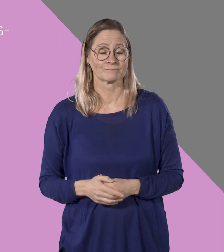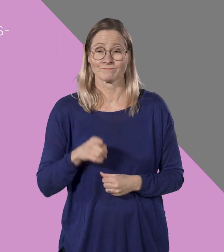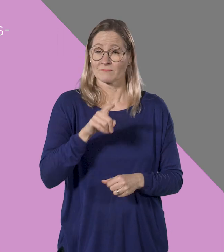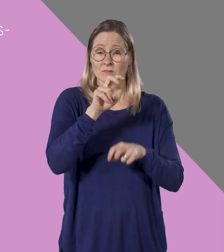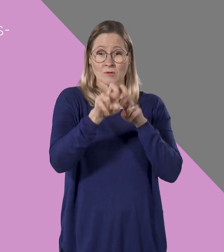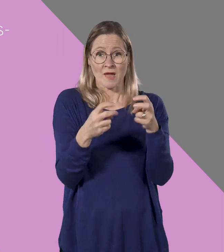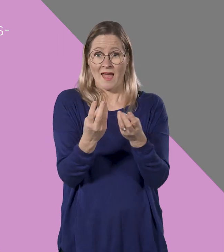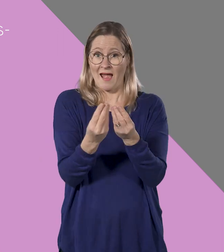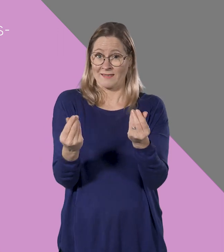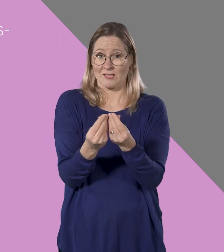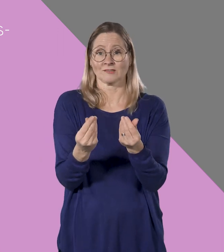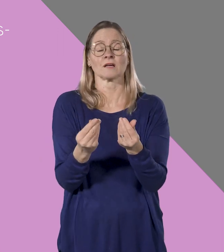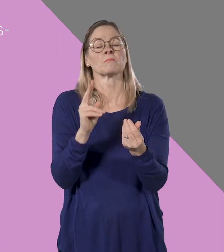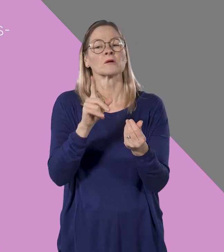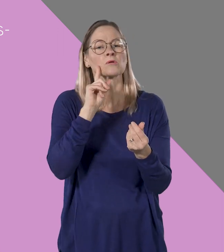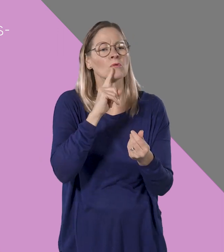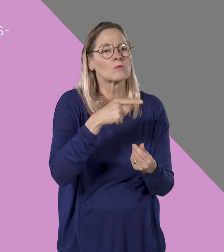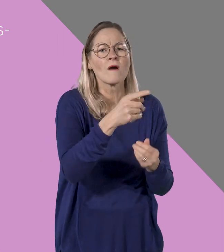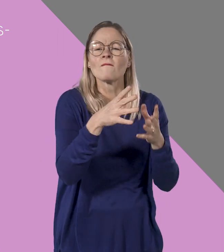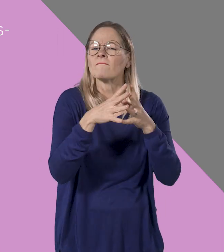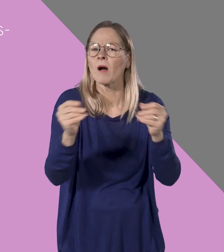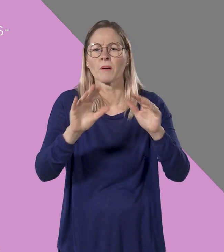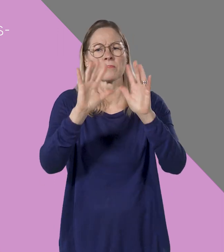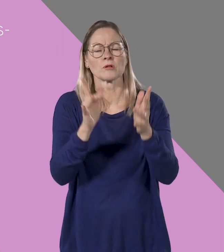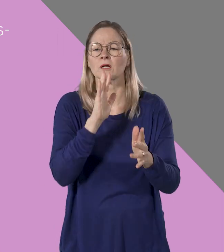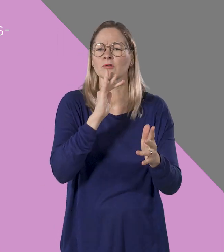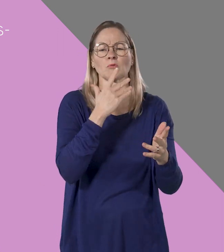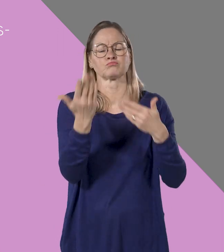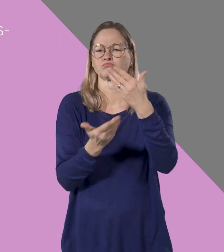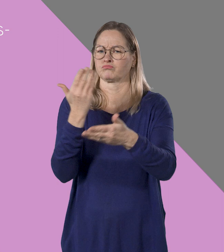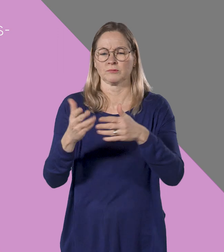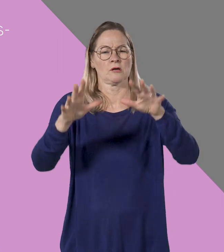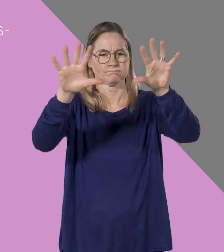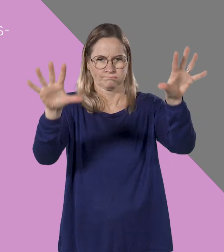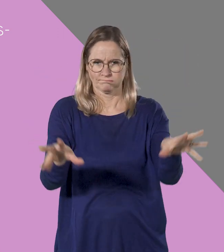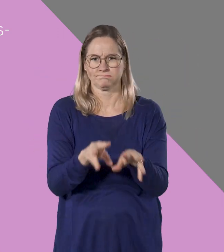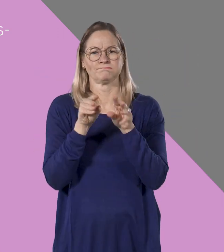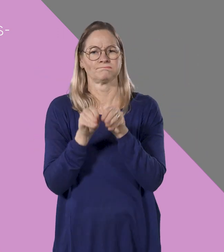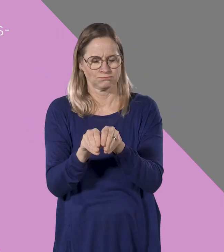Tutkimuksen aineisto koostetaan kuurojen vapaamuotoisista kertomuksista.